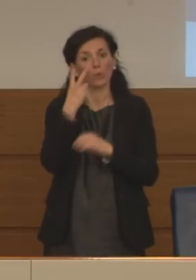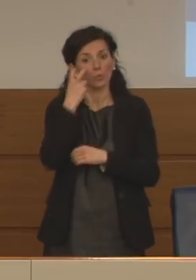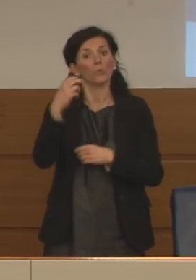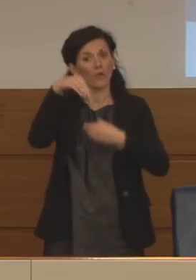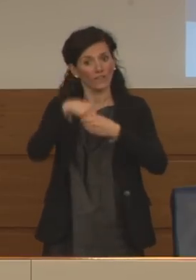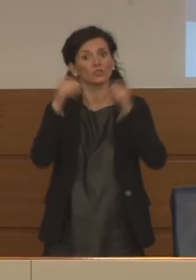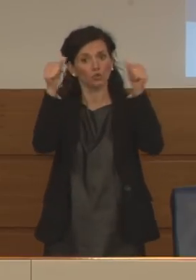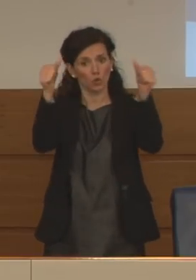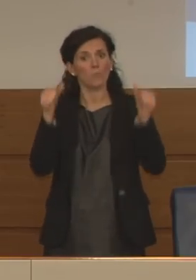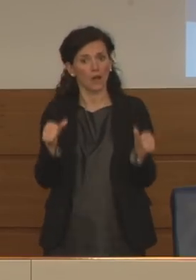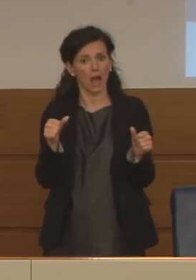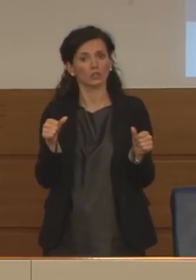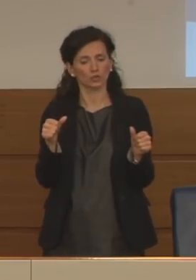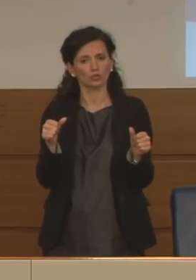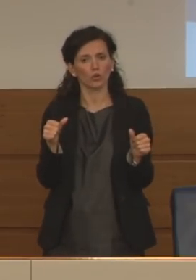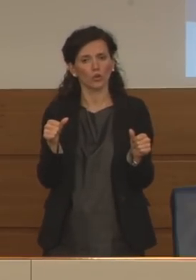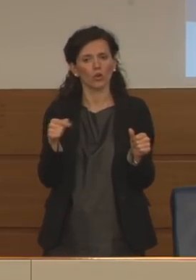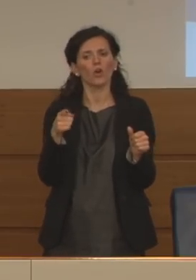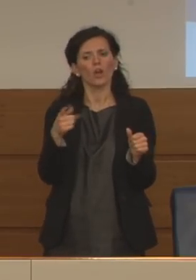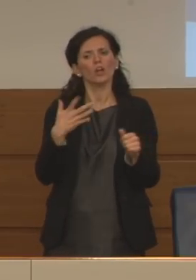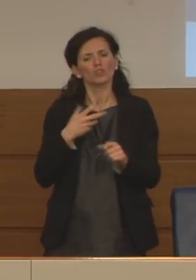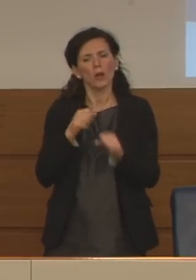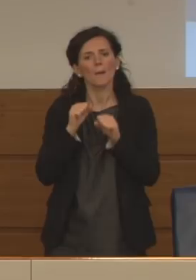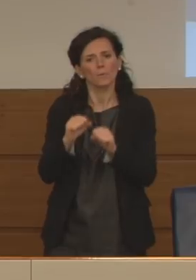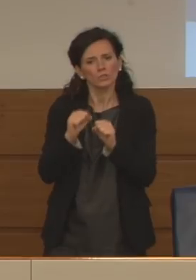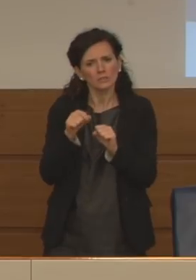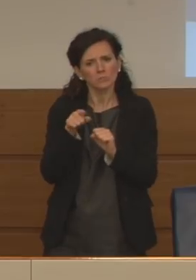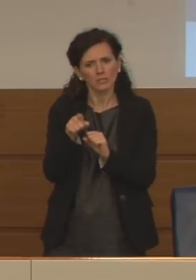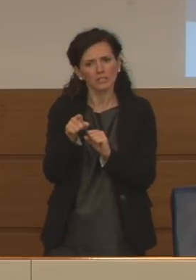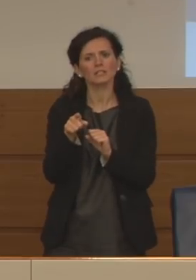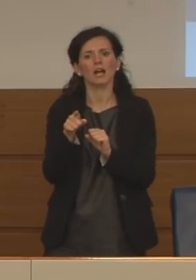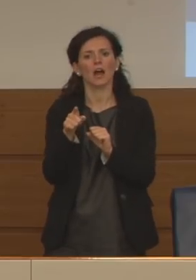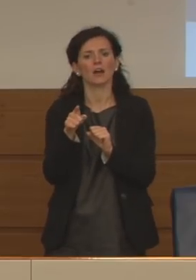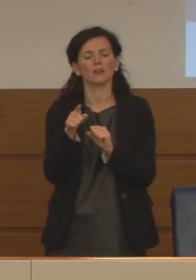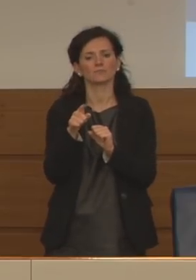possibilità di essere assistito e alloggiato da parte delle Regioni